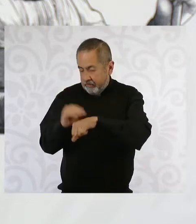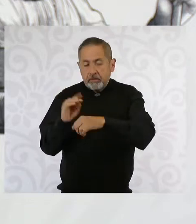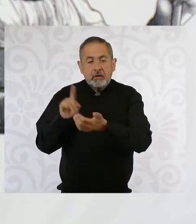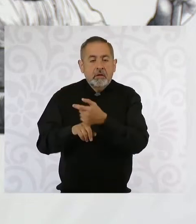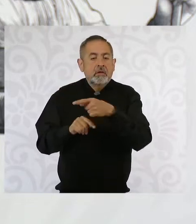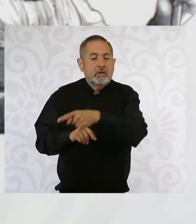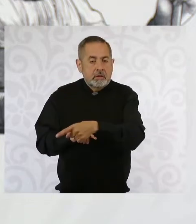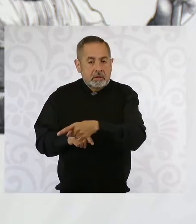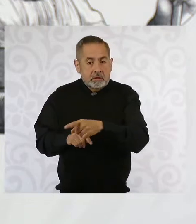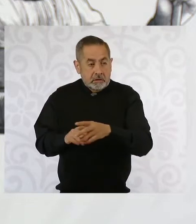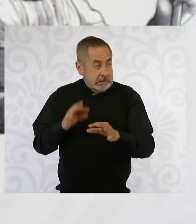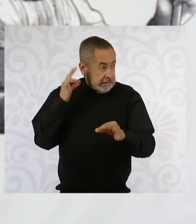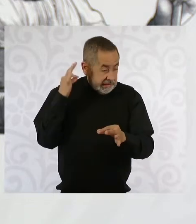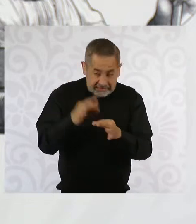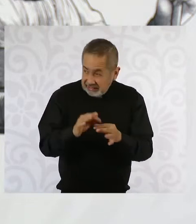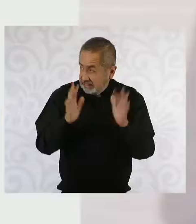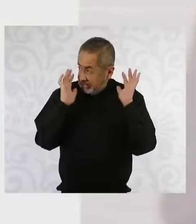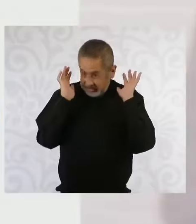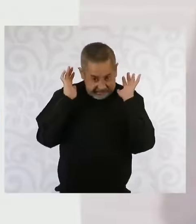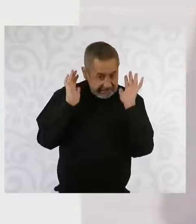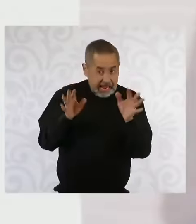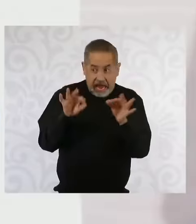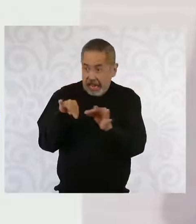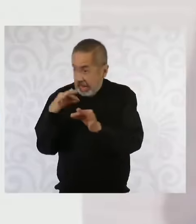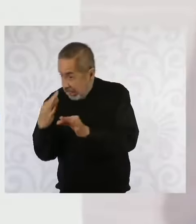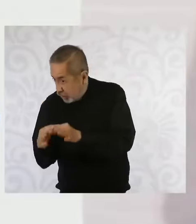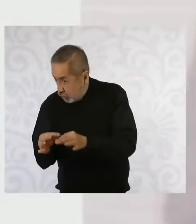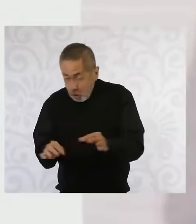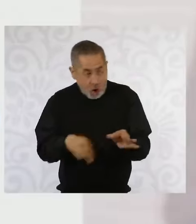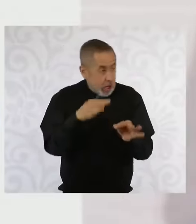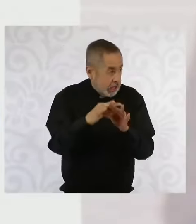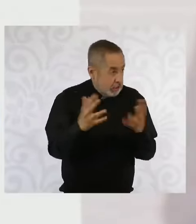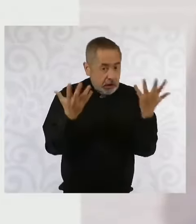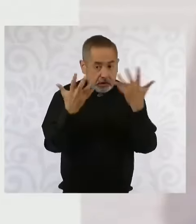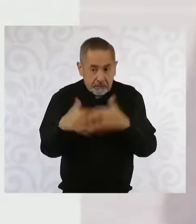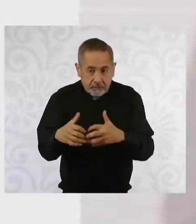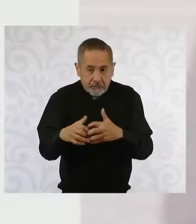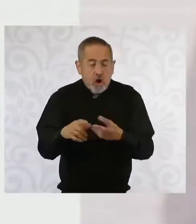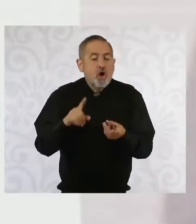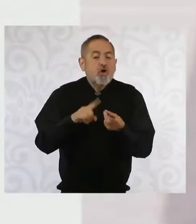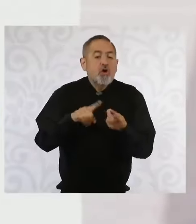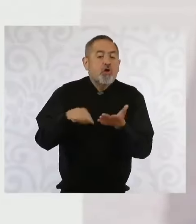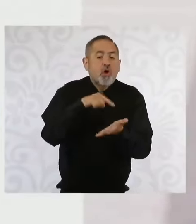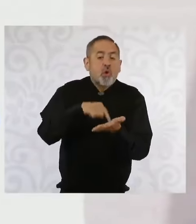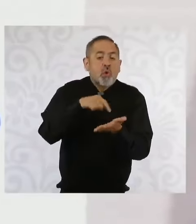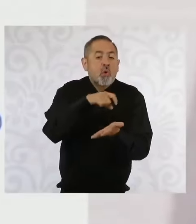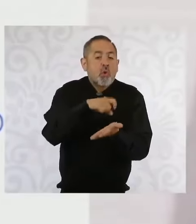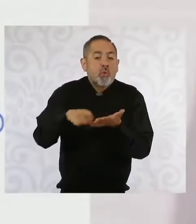a la hora de la construcción de los vehículos las piezas se pueden construir en distintos lugares y